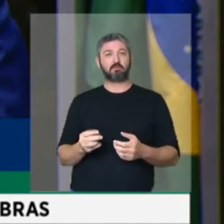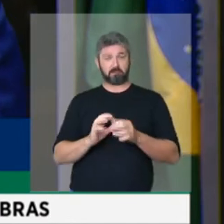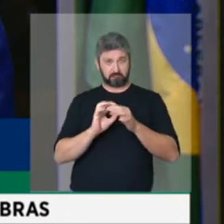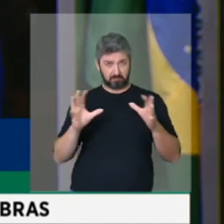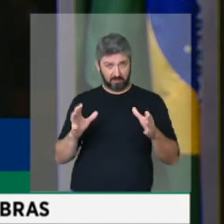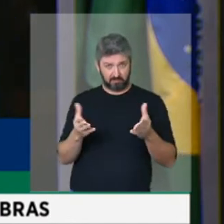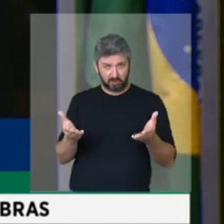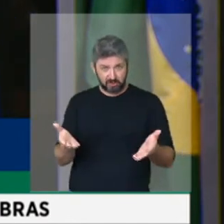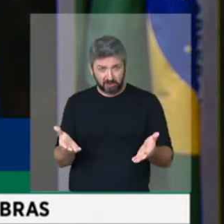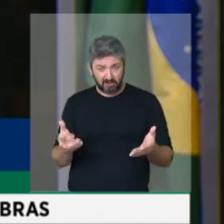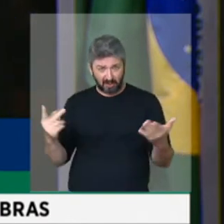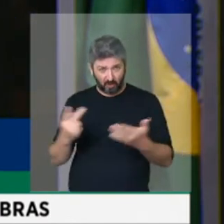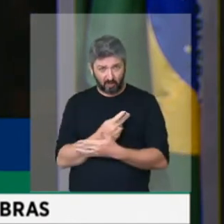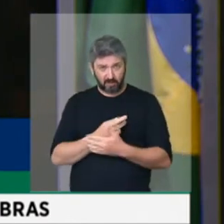TINHA 52% DA TRANSMISSÃO DO